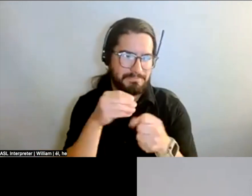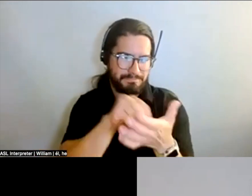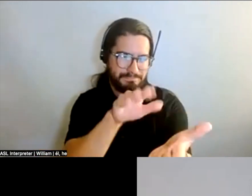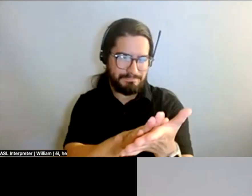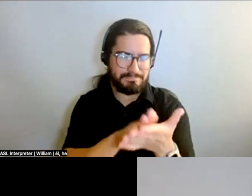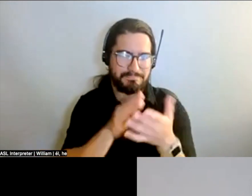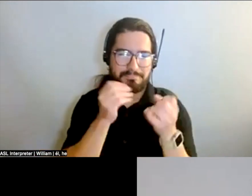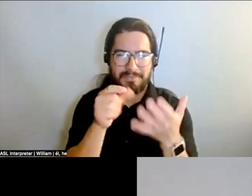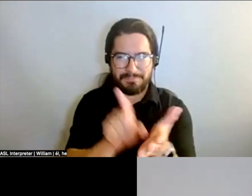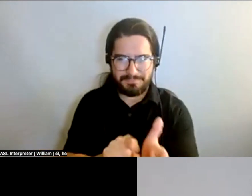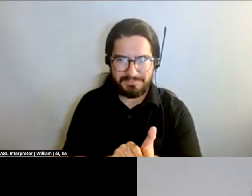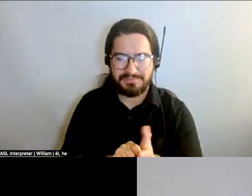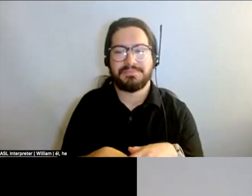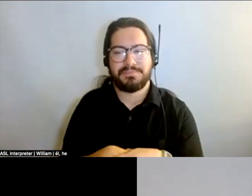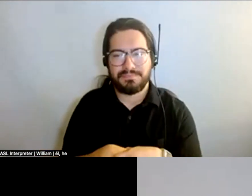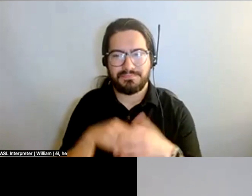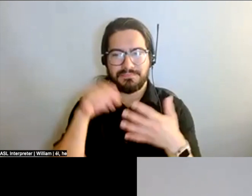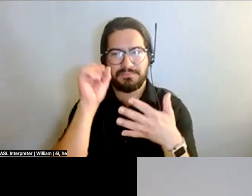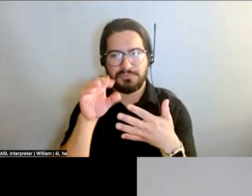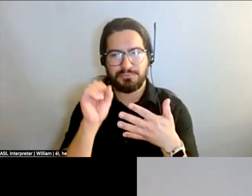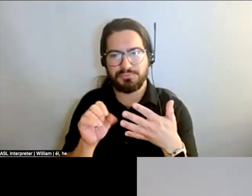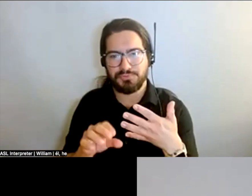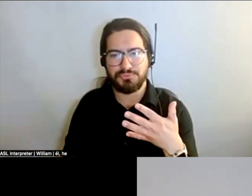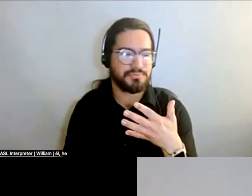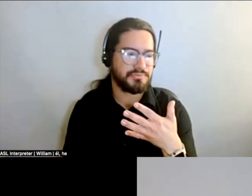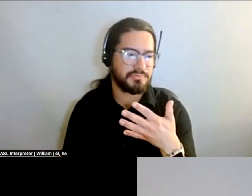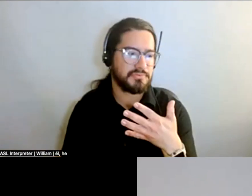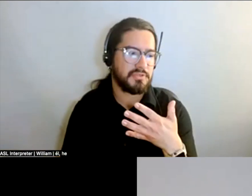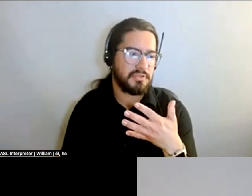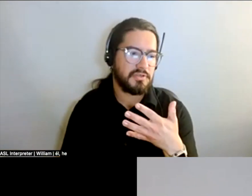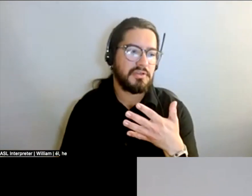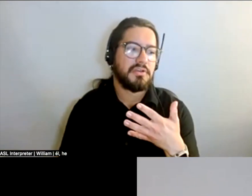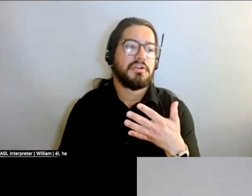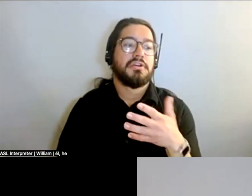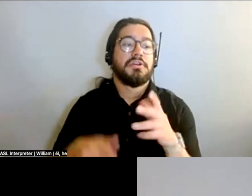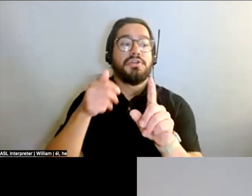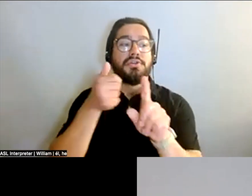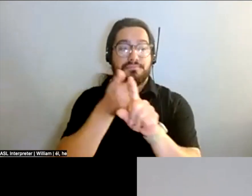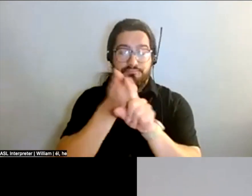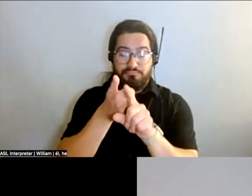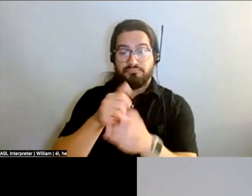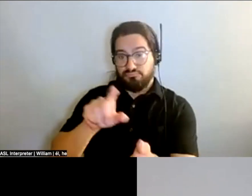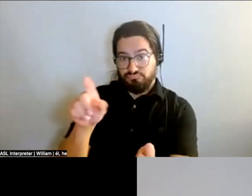gritamos (Spain); La mujer rota (Dominican Republic), and Fragua de preces (Spain). Her published collections include Piel de durazno